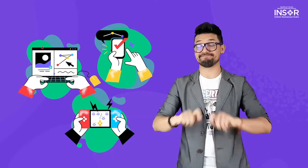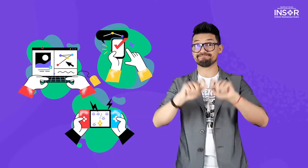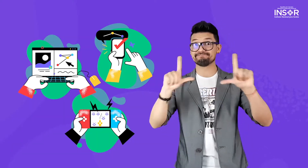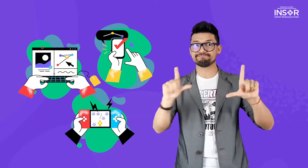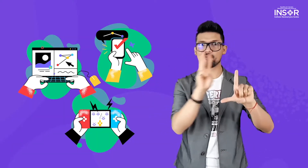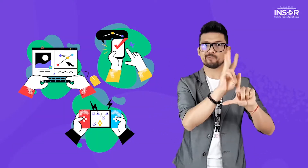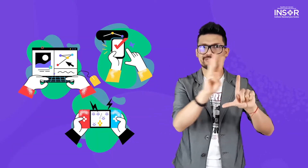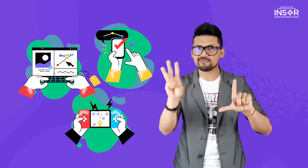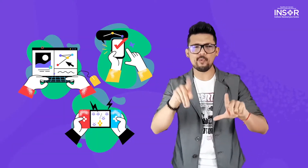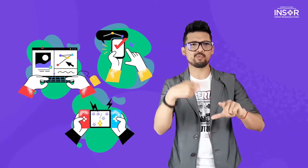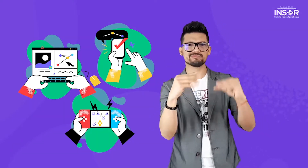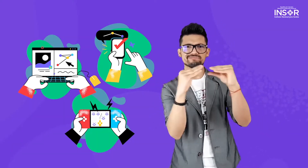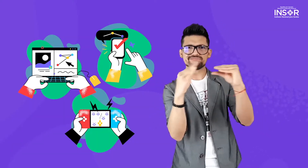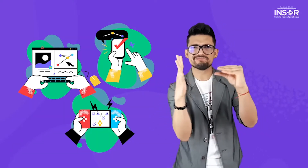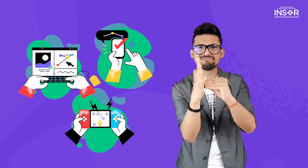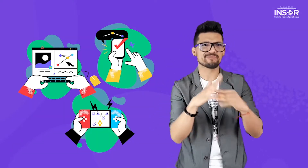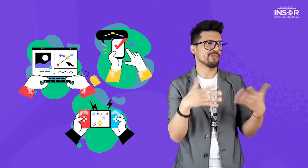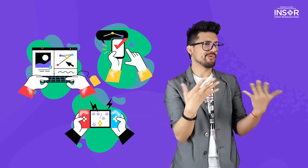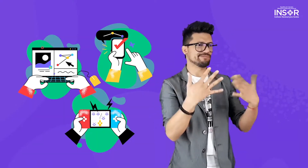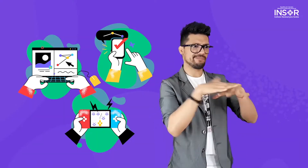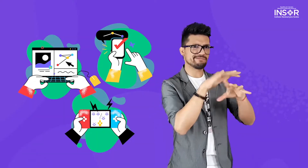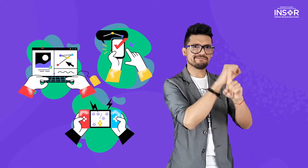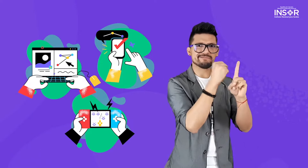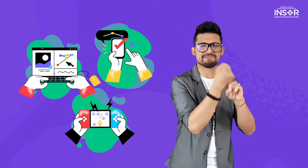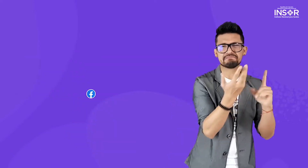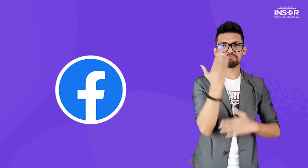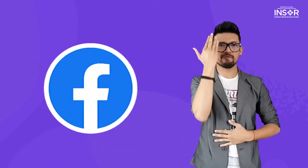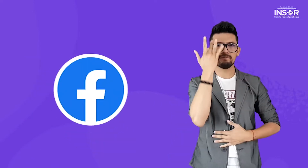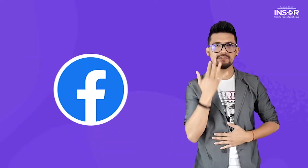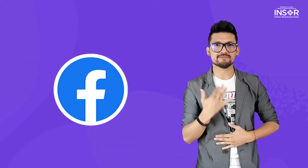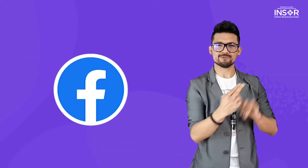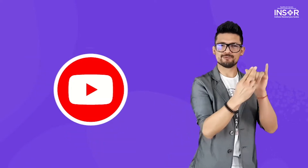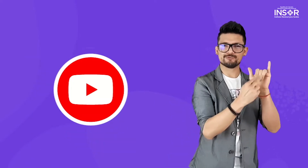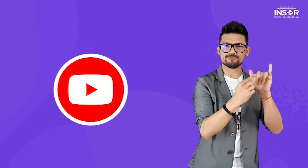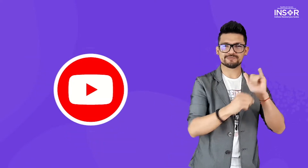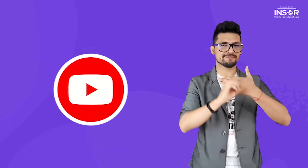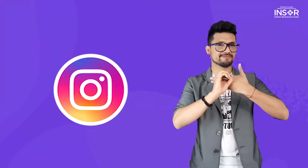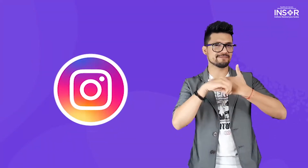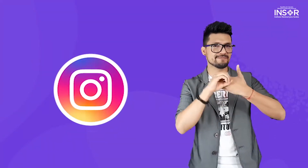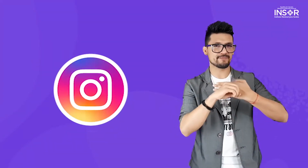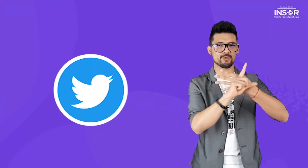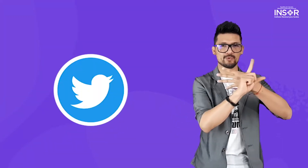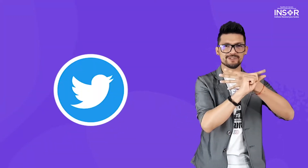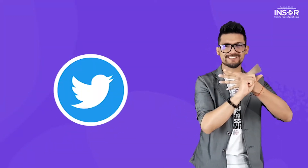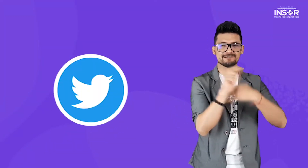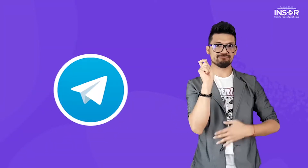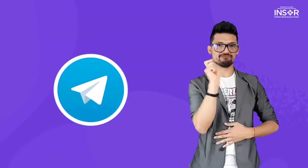plataformas, redes sociales como: Facebook, YouTube, Instagram, Twitter, Telegram,